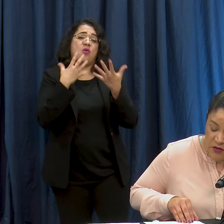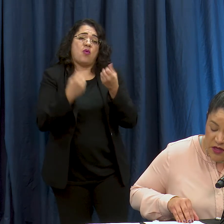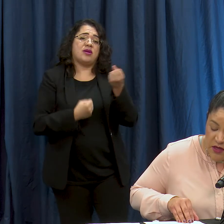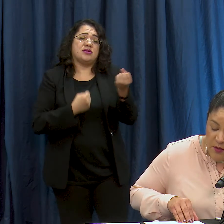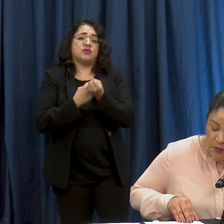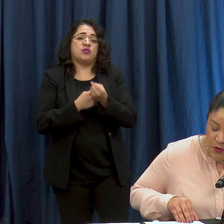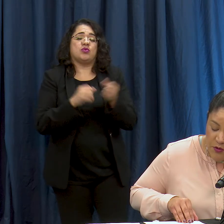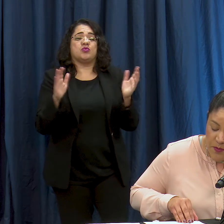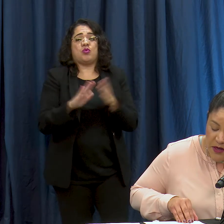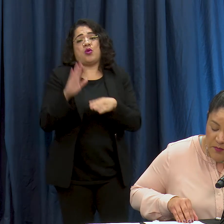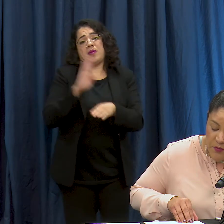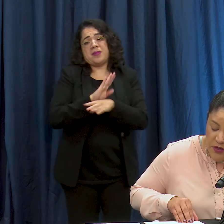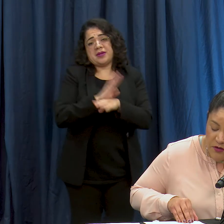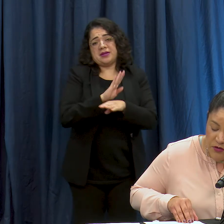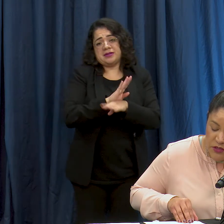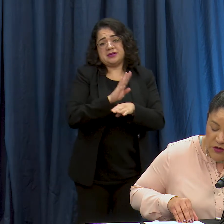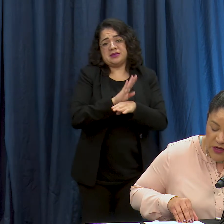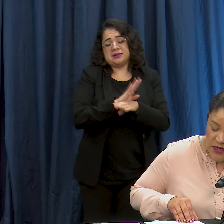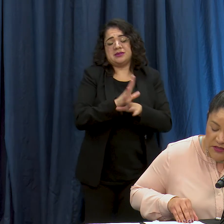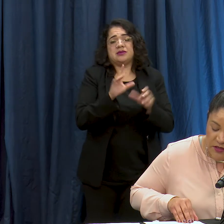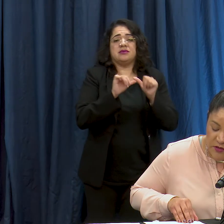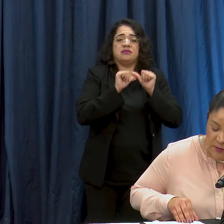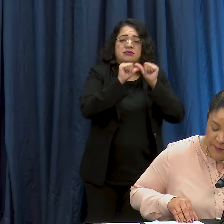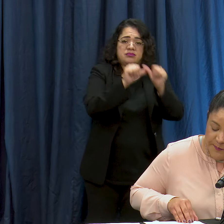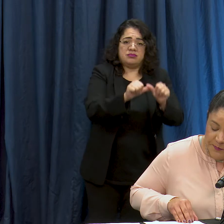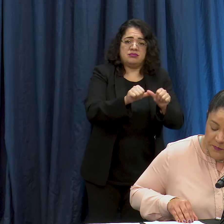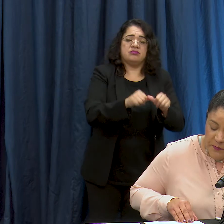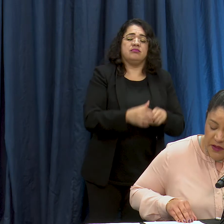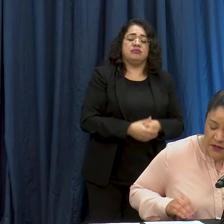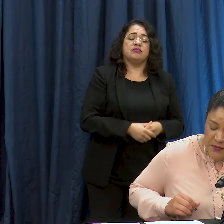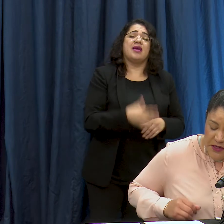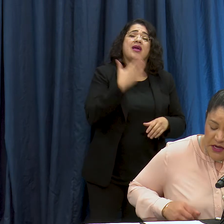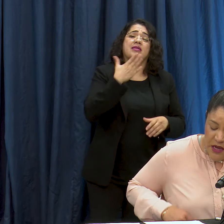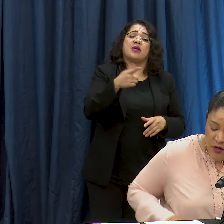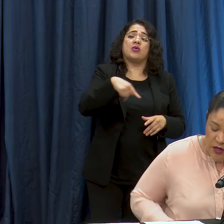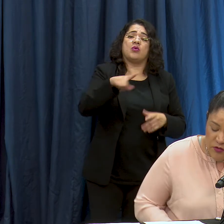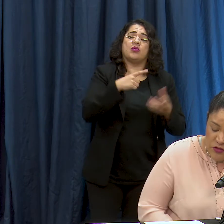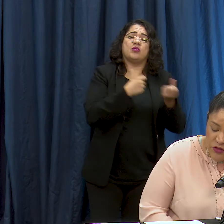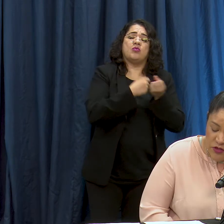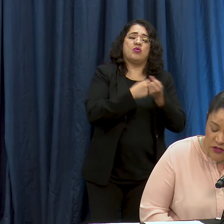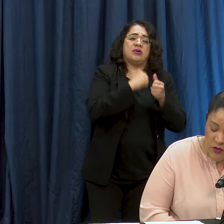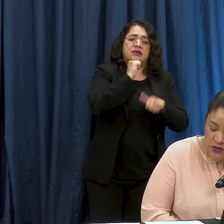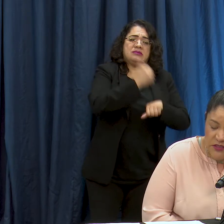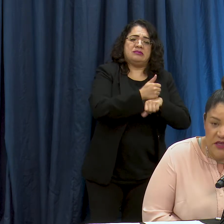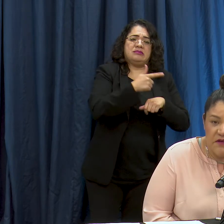de apoyo para poder con tin our haciendo lo tambien algunas otras cosas que vamos